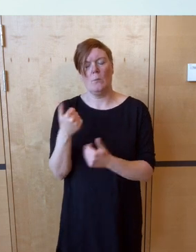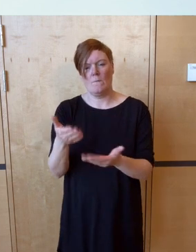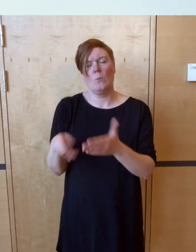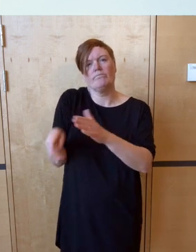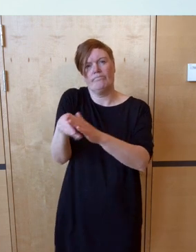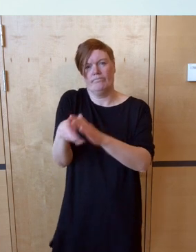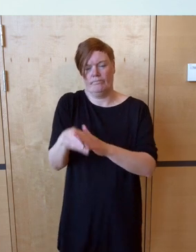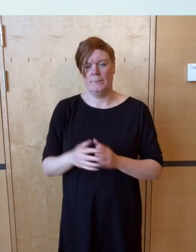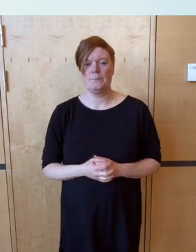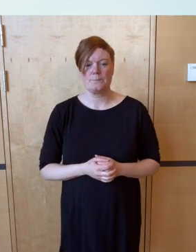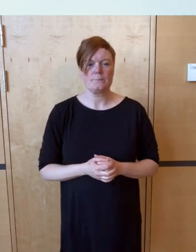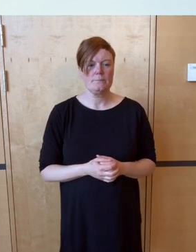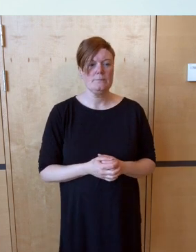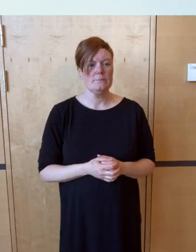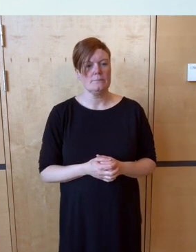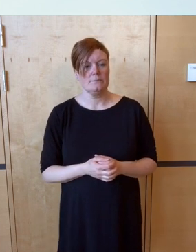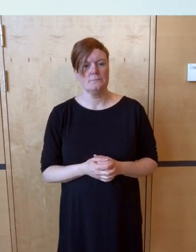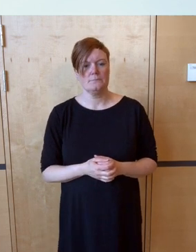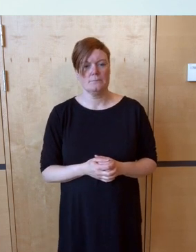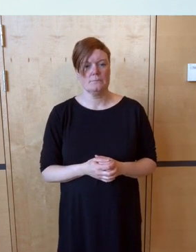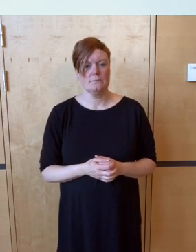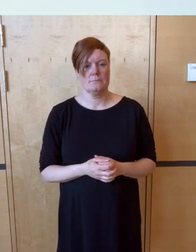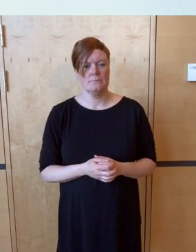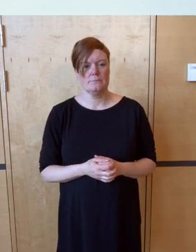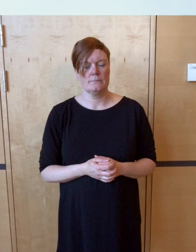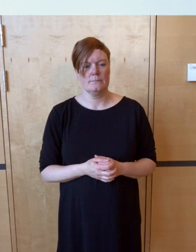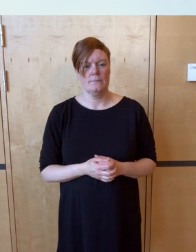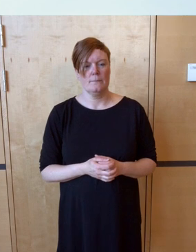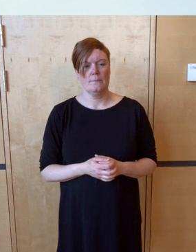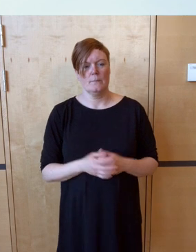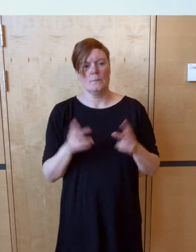Sen skulle jag också vilja Beskriva den situation som vi